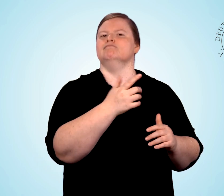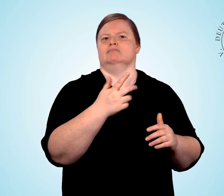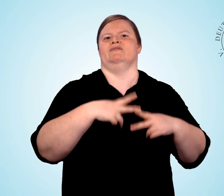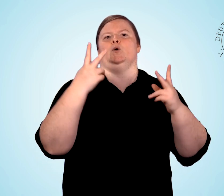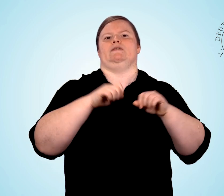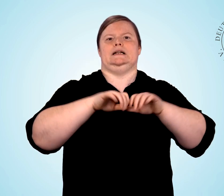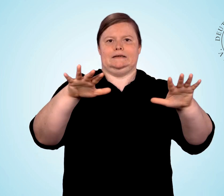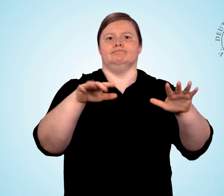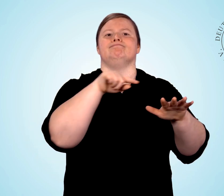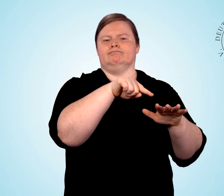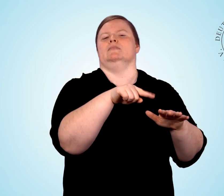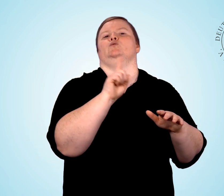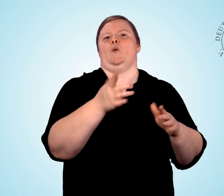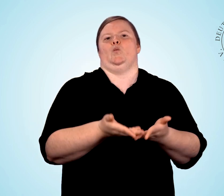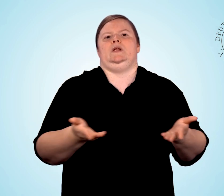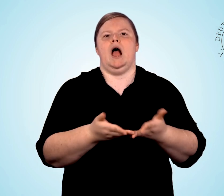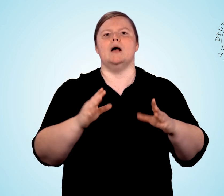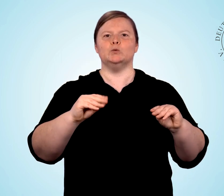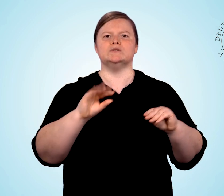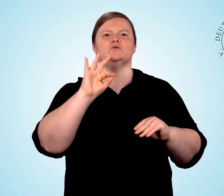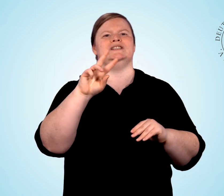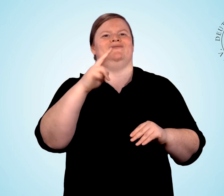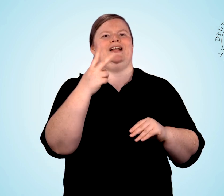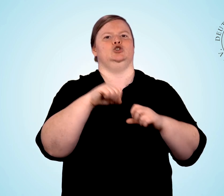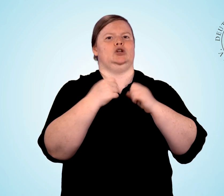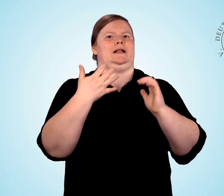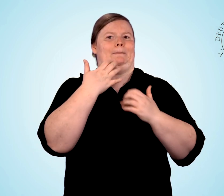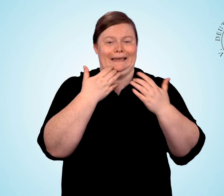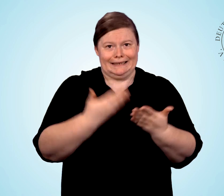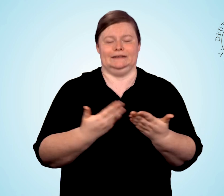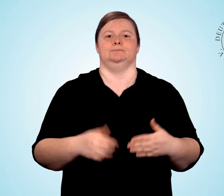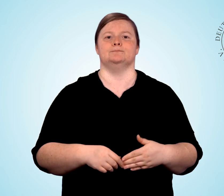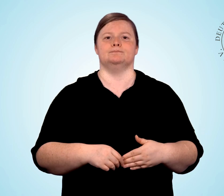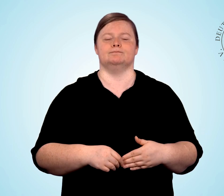und veröffentlicht, die die Grundlage für den neuen 2. Staatenbericht sein wird.